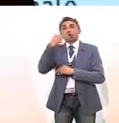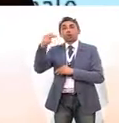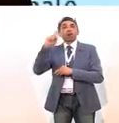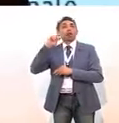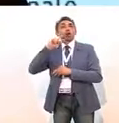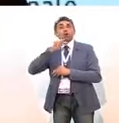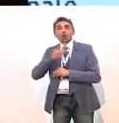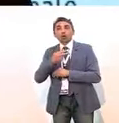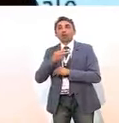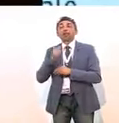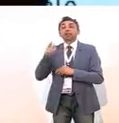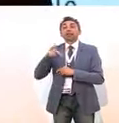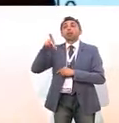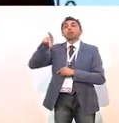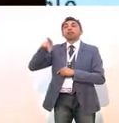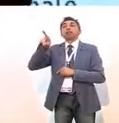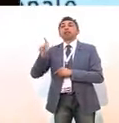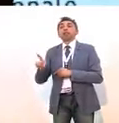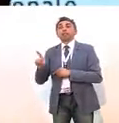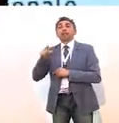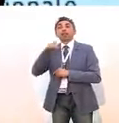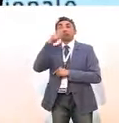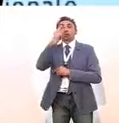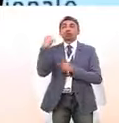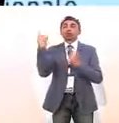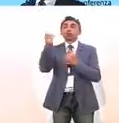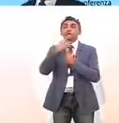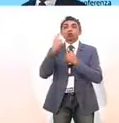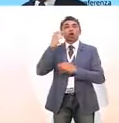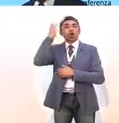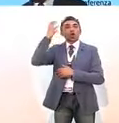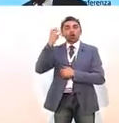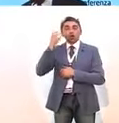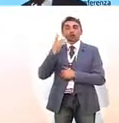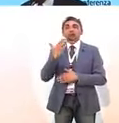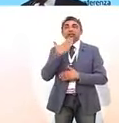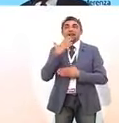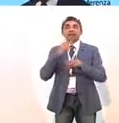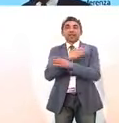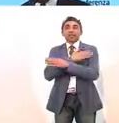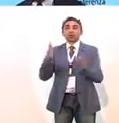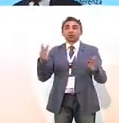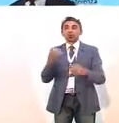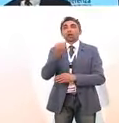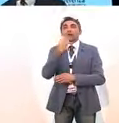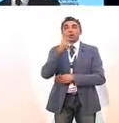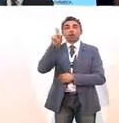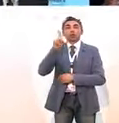partito democratico, dovete esserne orgogliosi. Grazie a tutti e buona domenica. Avanti, avanti insieme.